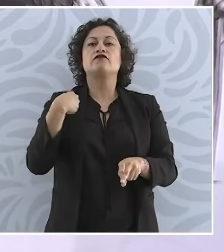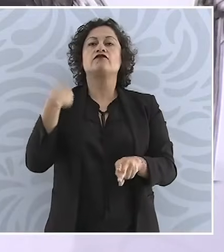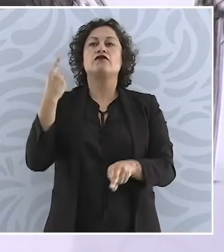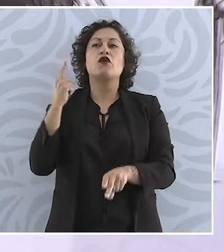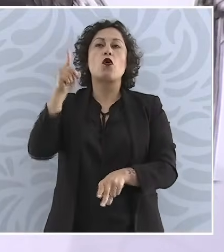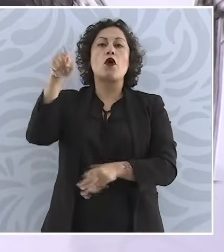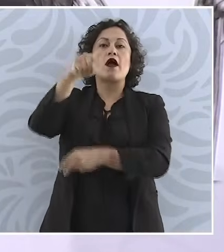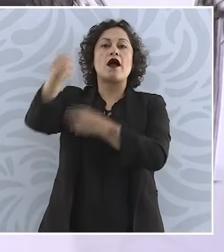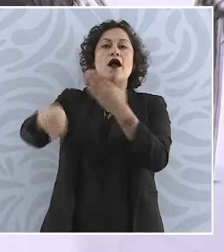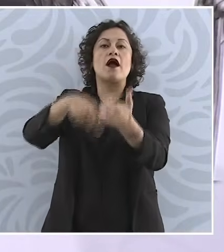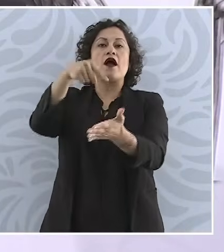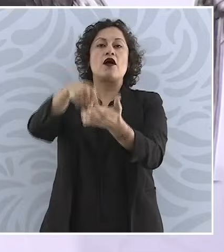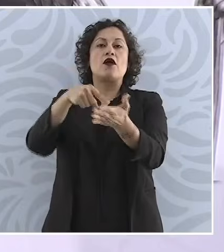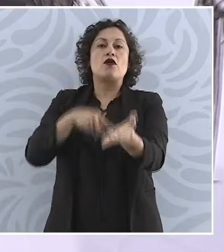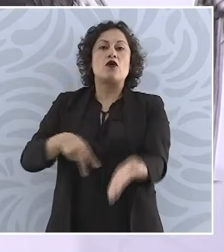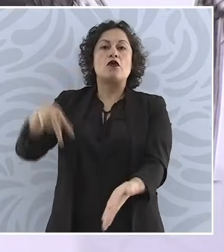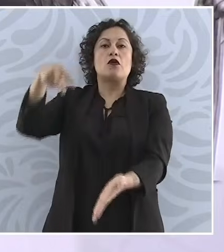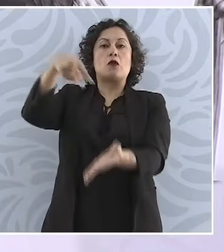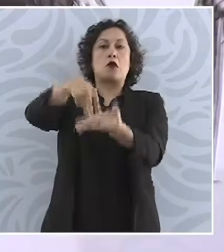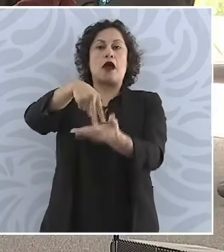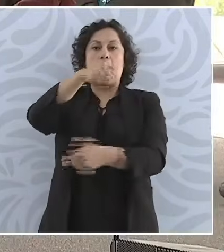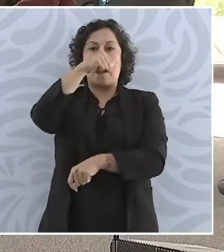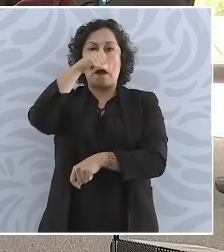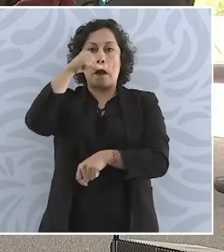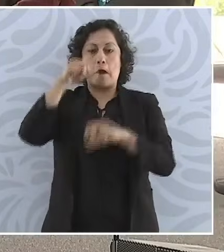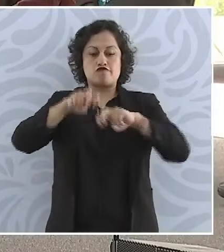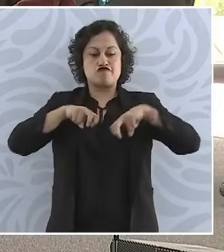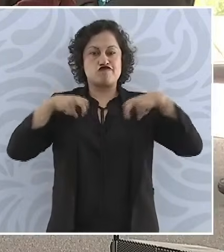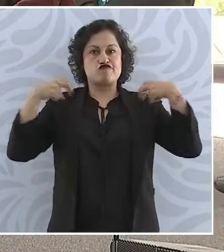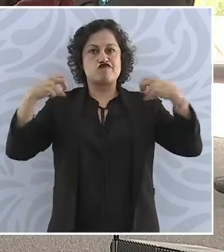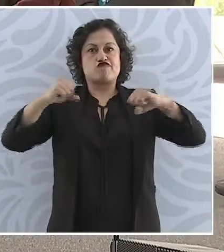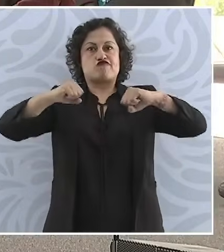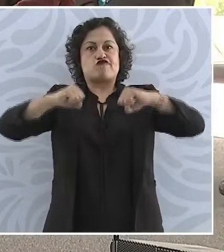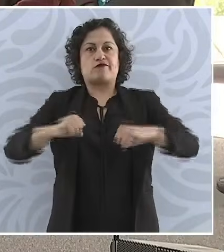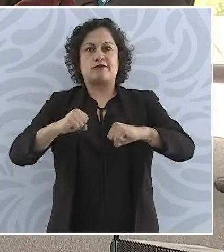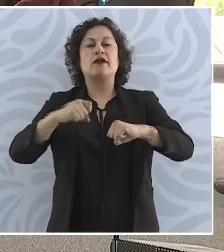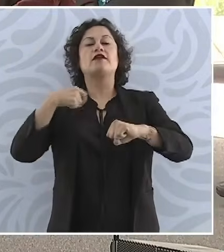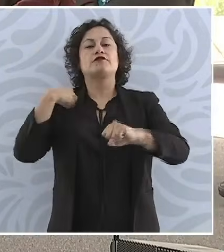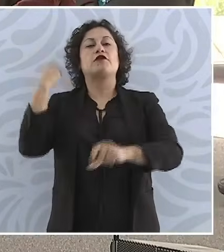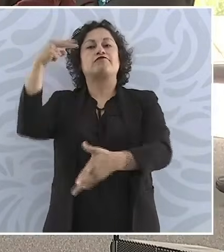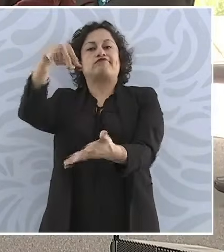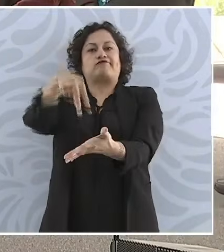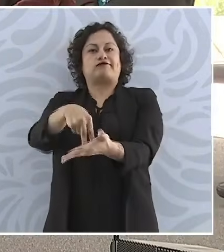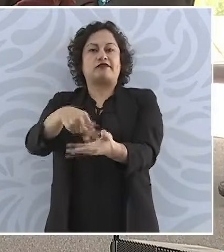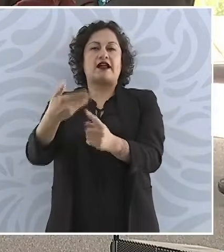donde hubo un evento participó Entonces el presidente López Obrador todavía no era presidente